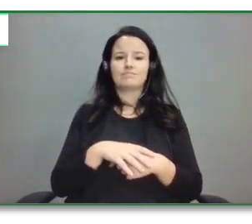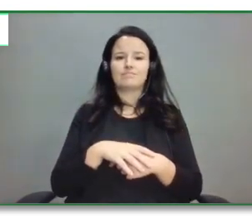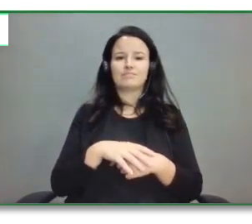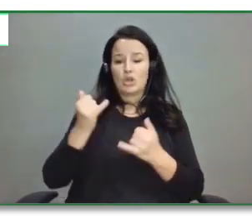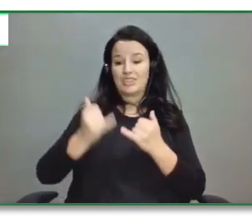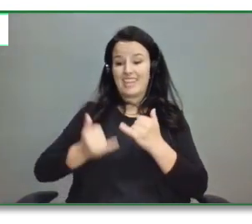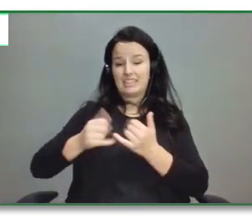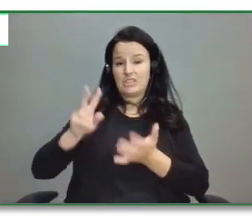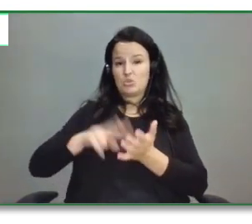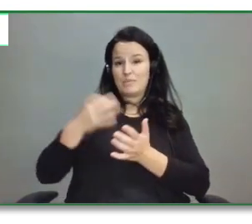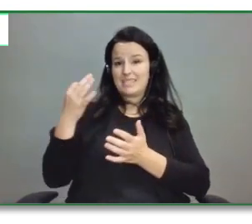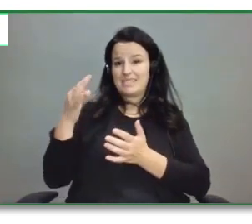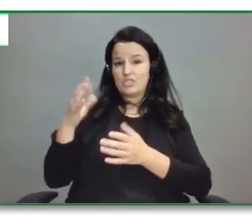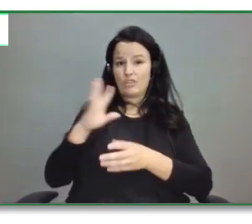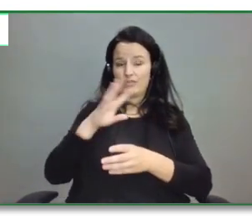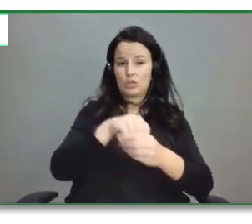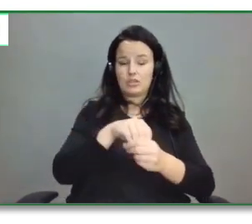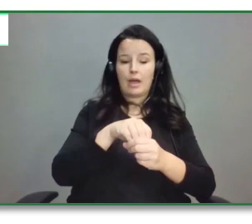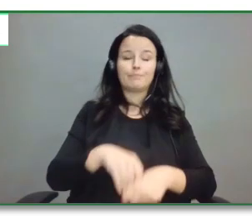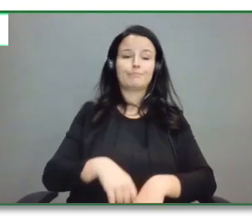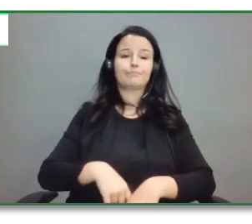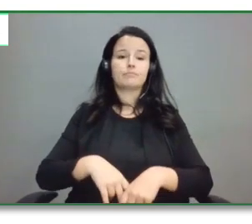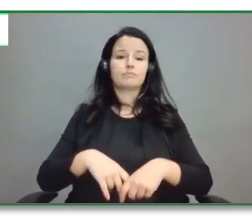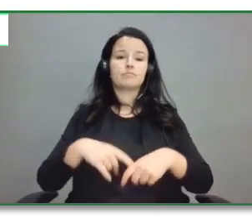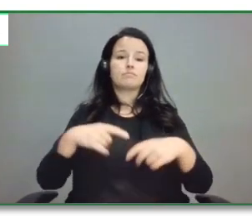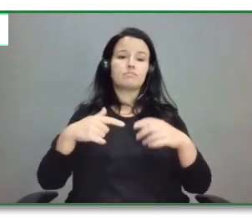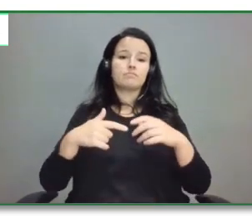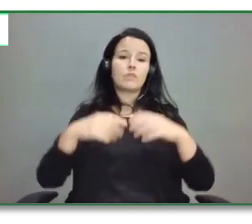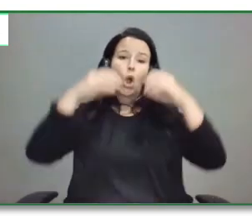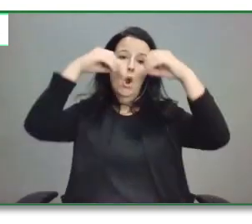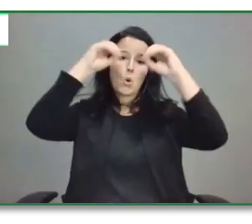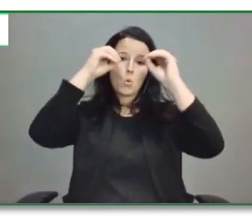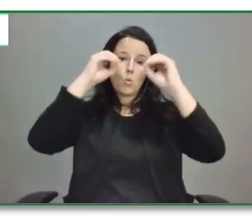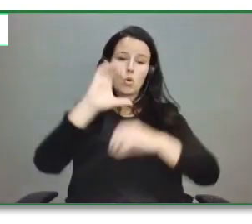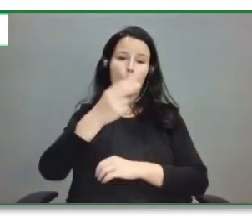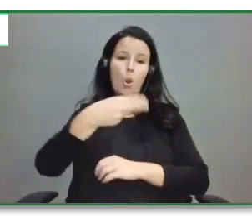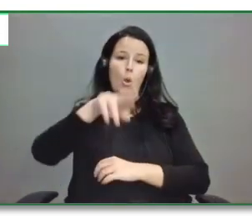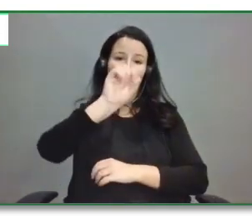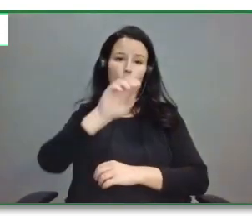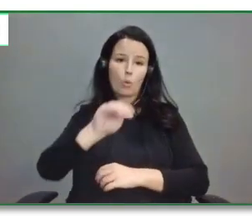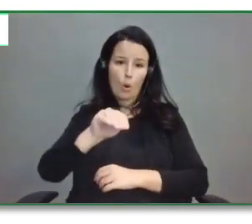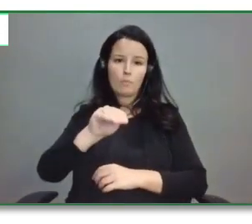le moteur de recherche utilisé était